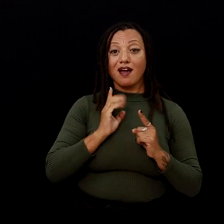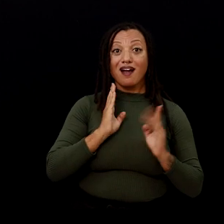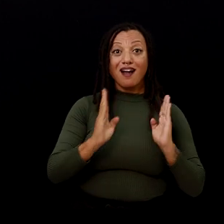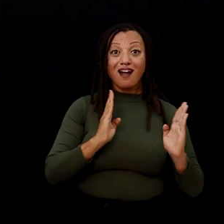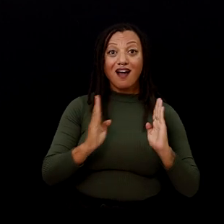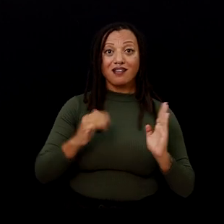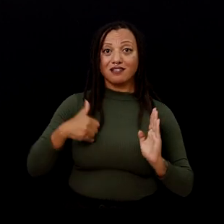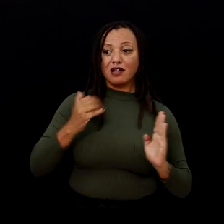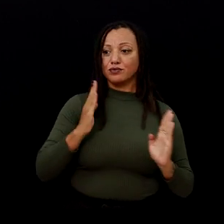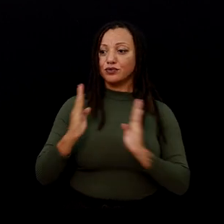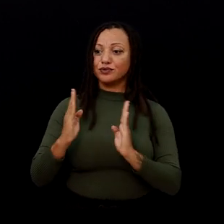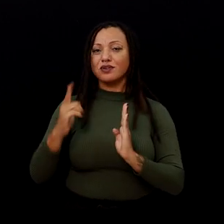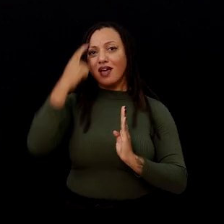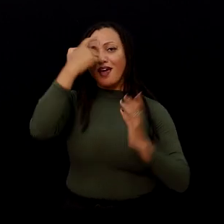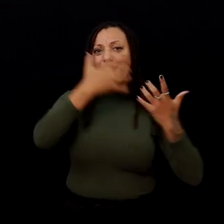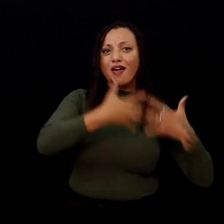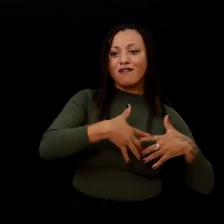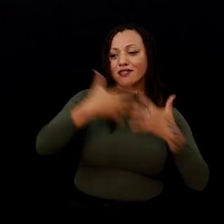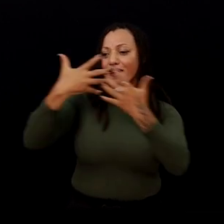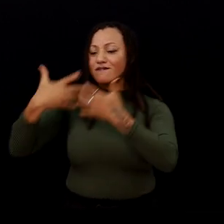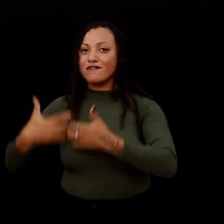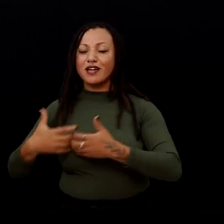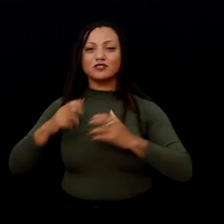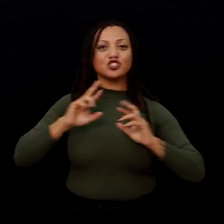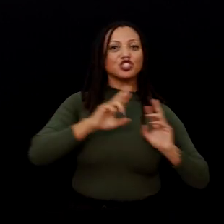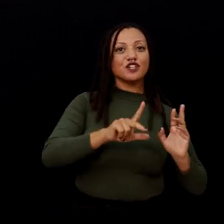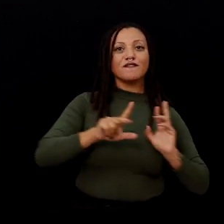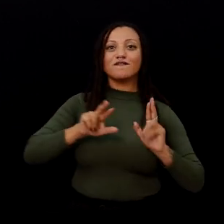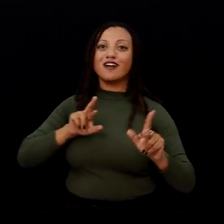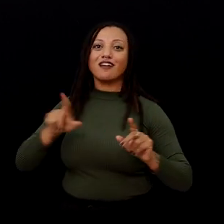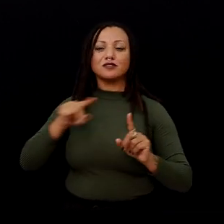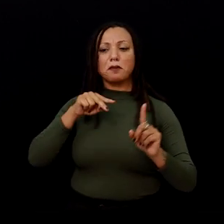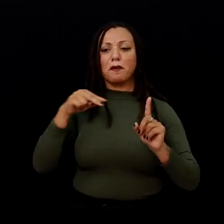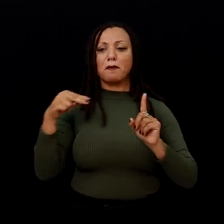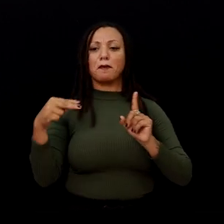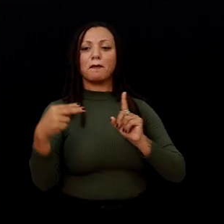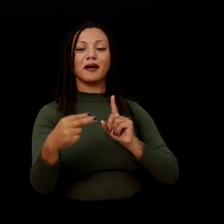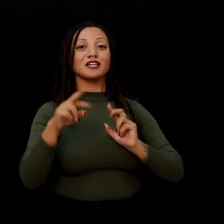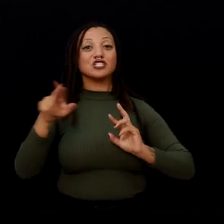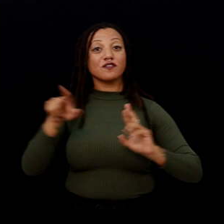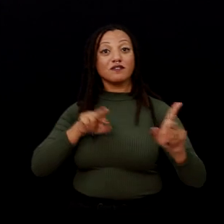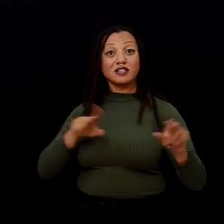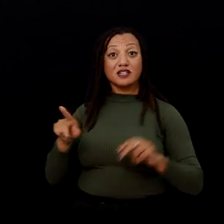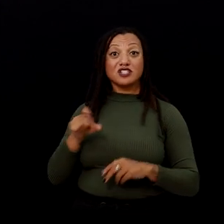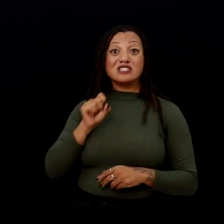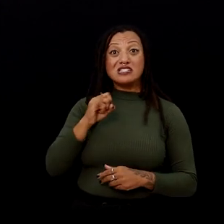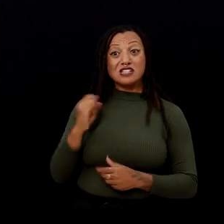porque cada fase da sua vida você vai ter uma reflexão diferente, cada pessoa vai ter uma reflexão diferente,